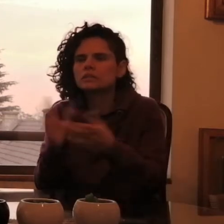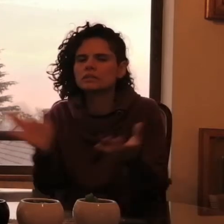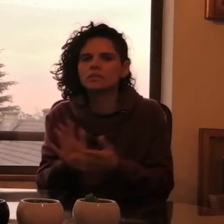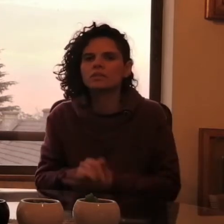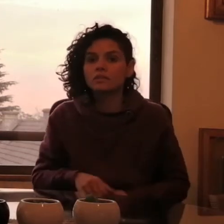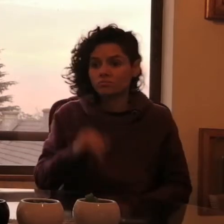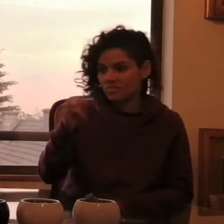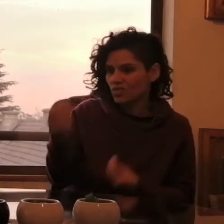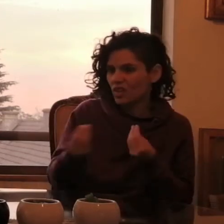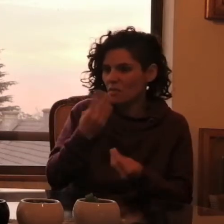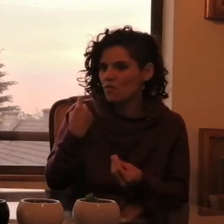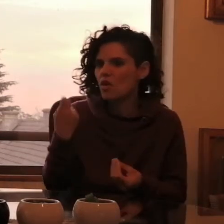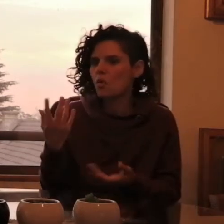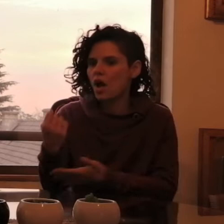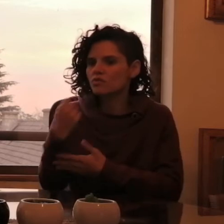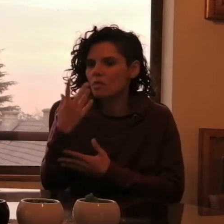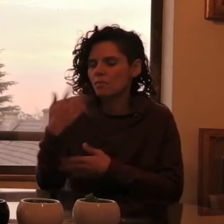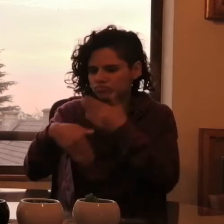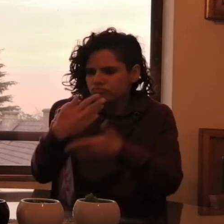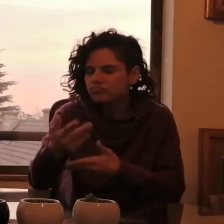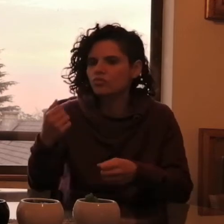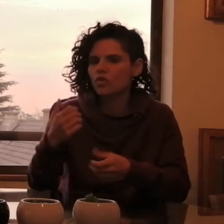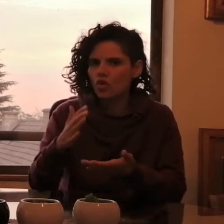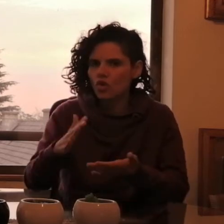pudieras seguir en lo mismo por que el nivel de frustración que podí tener en